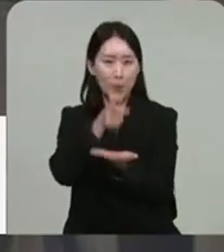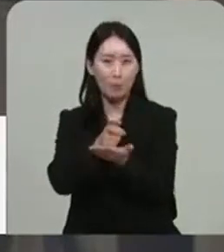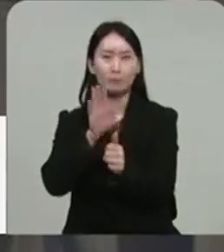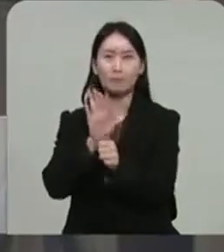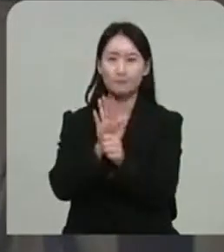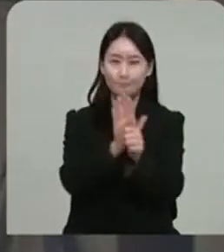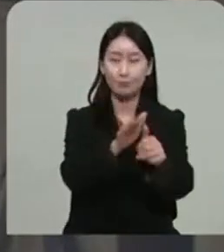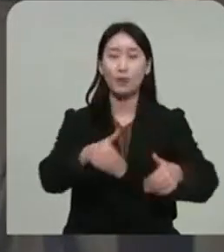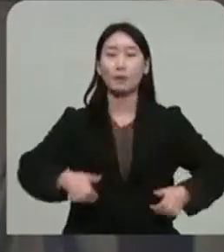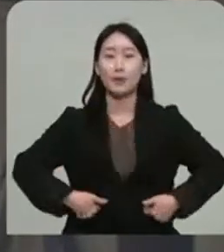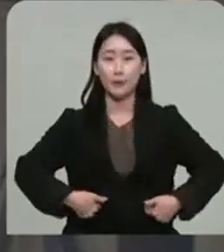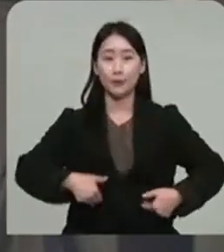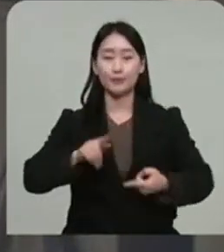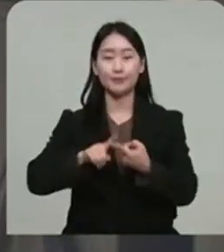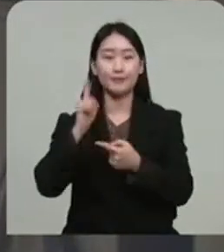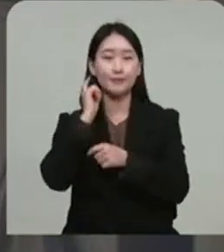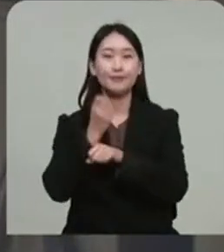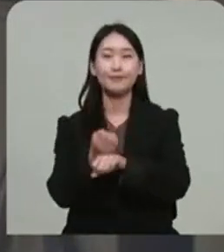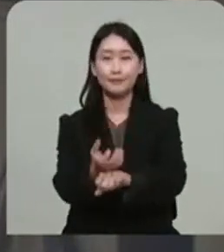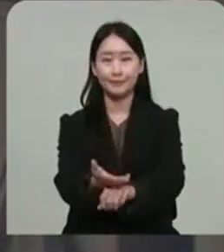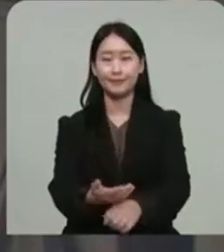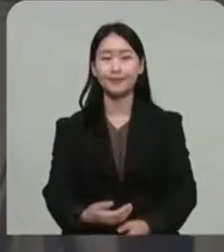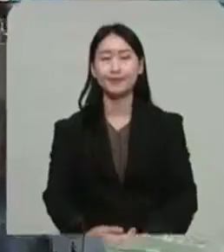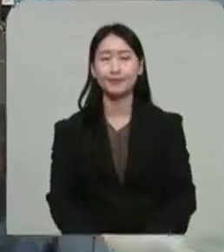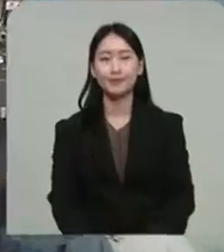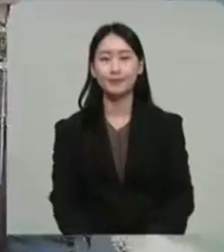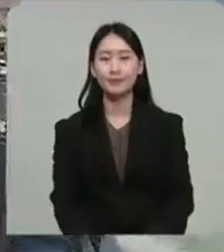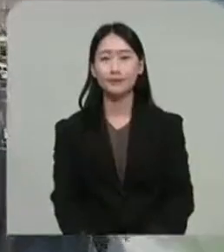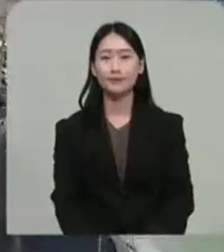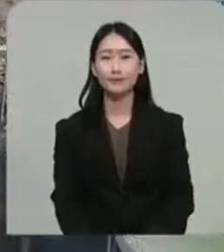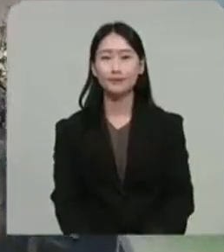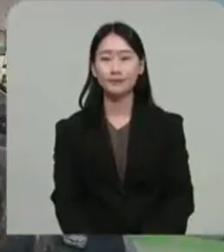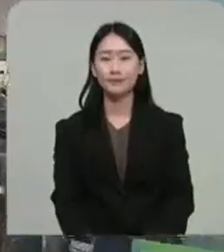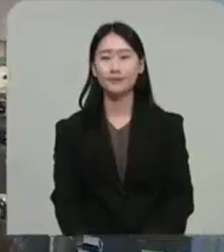이지현 기자입니다.